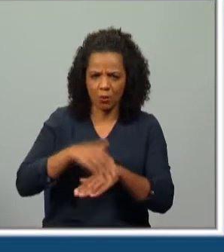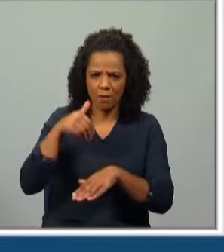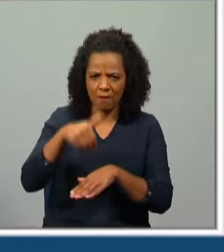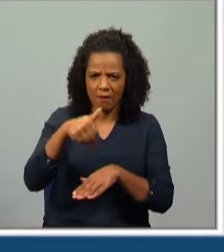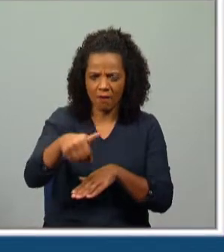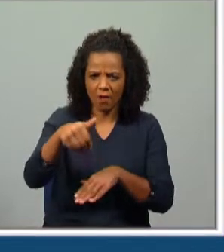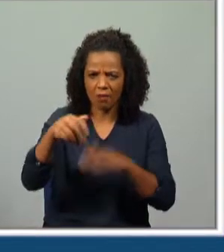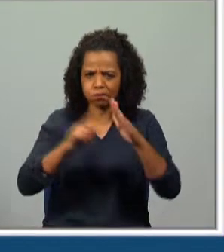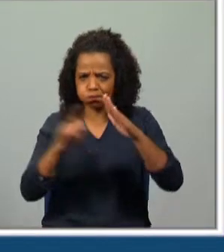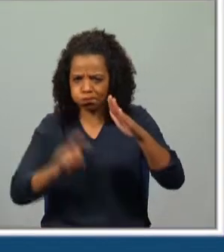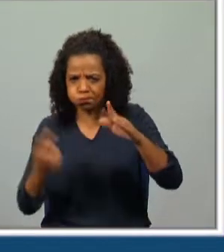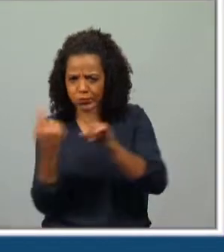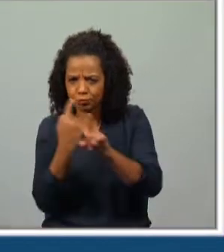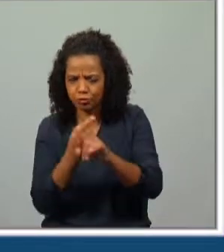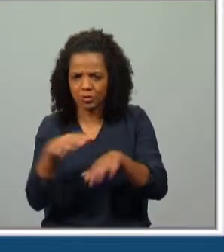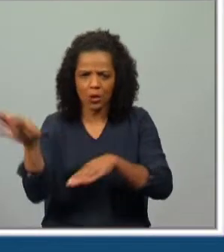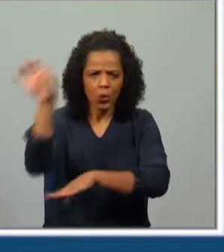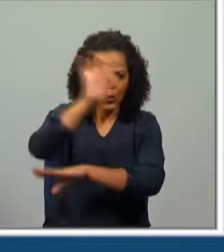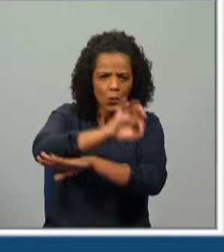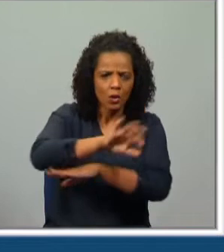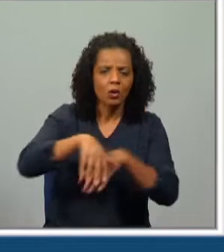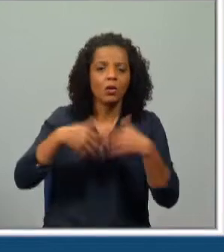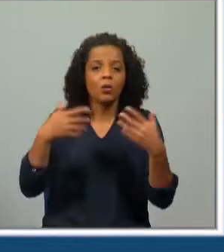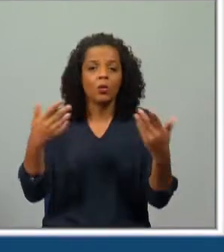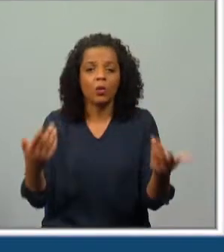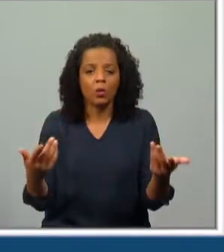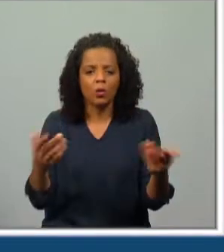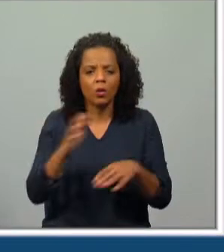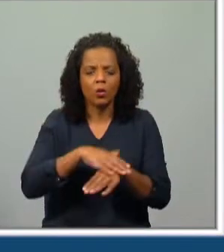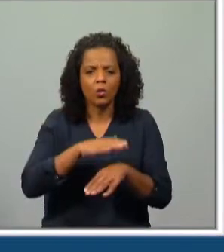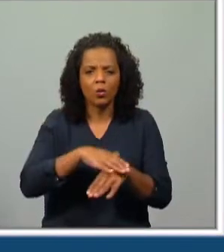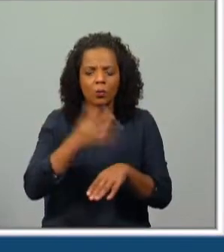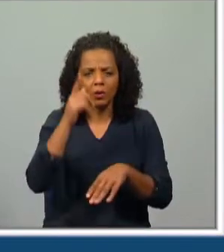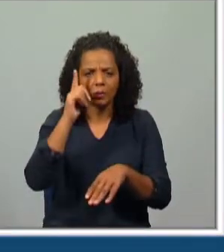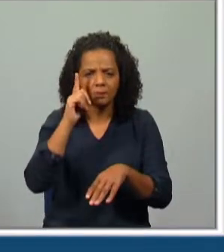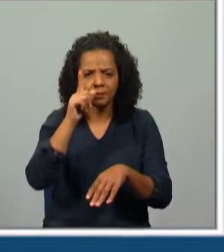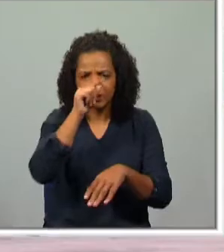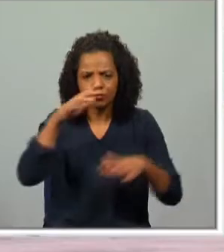Será porque tinha a anoitecido ou será porque quem dá não conseguia ver claro 是因為天黑還是會因為誰給的看不清楚